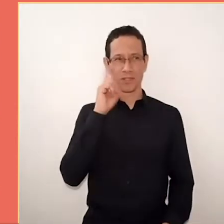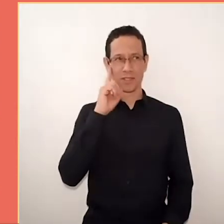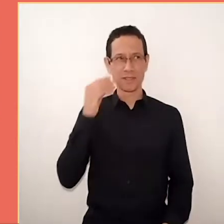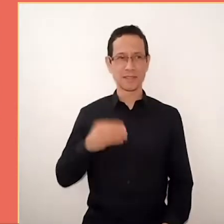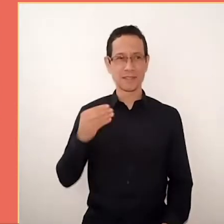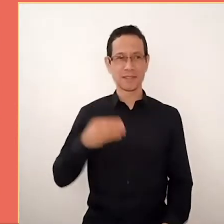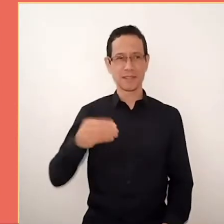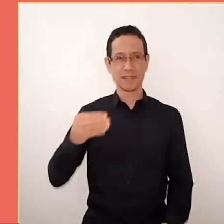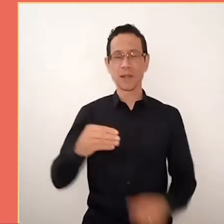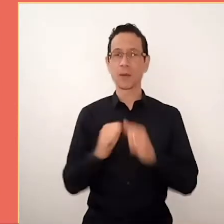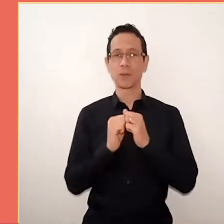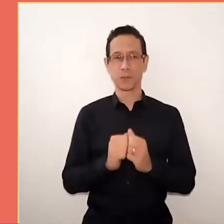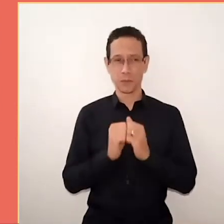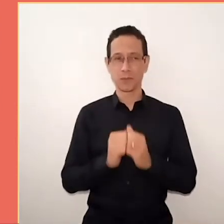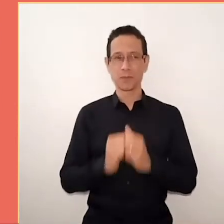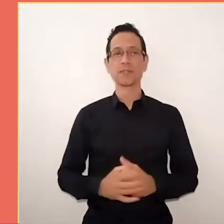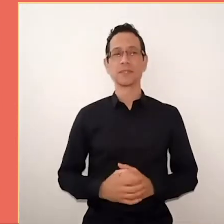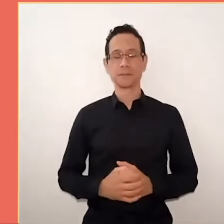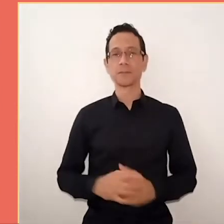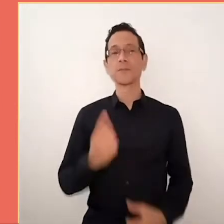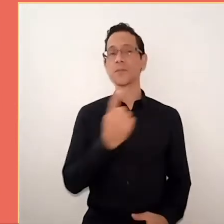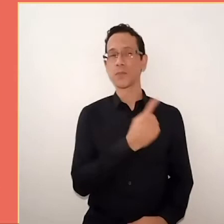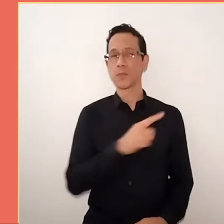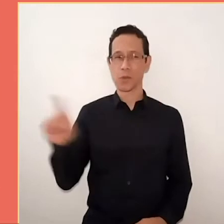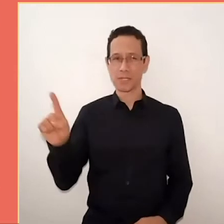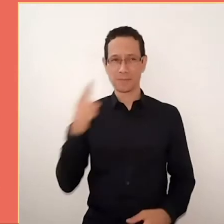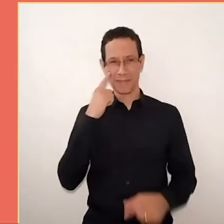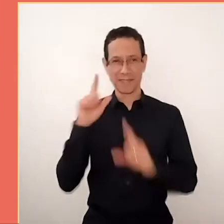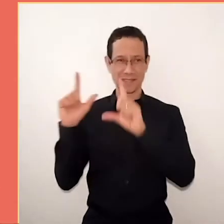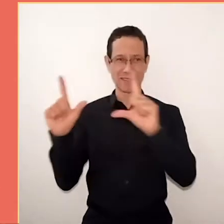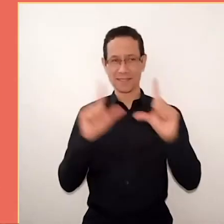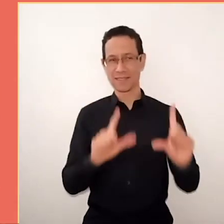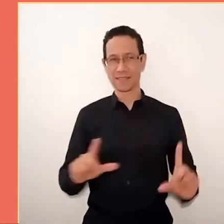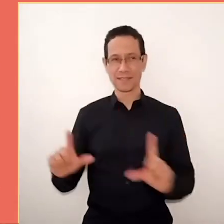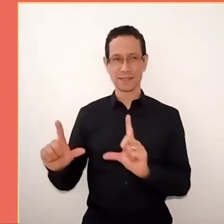e vamos para essa última mesa. Que Leitor Queremos Formar?